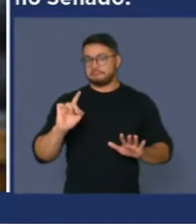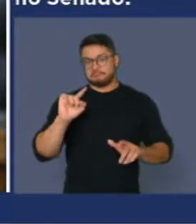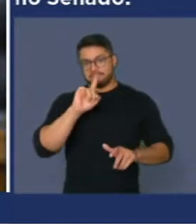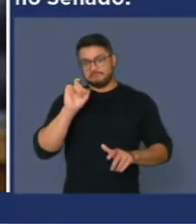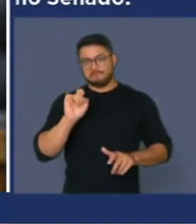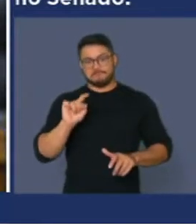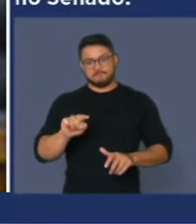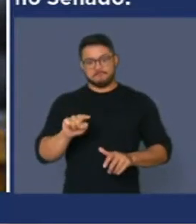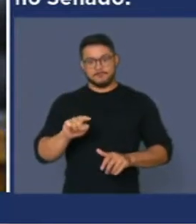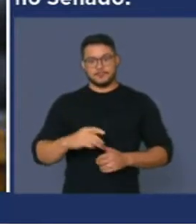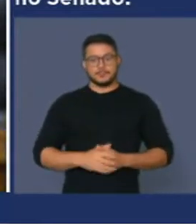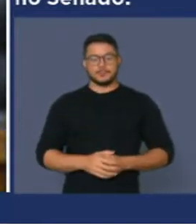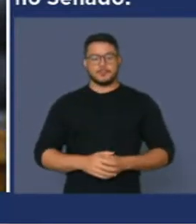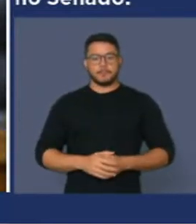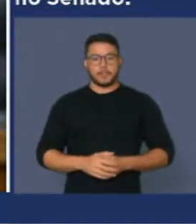UM ABRAÇO PARA O SENADOR